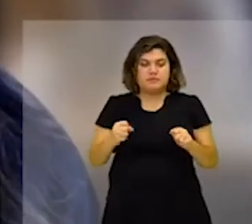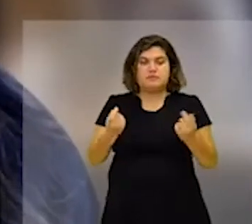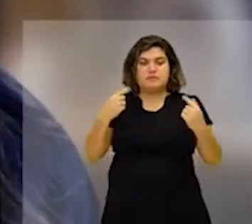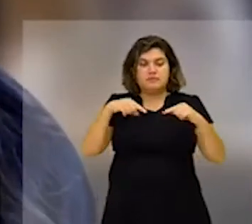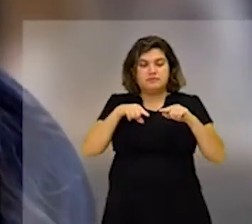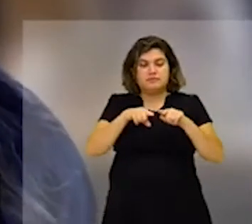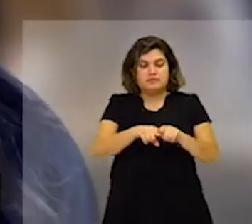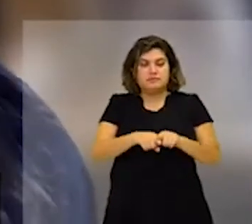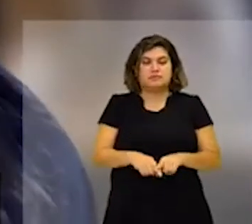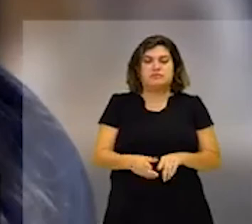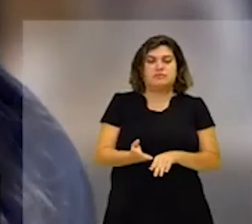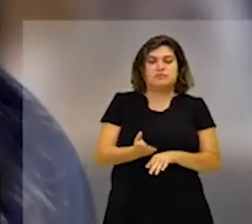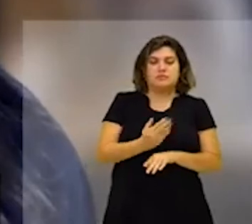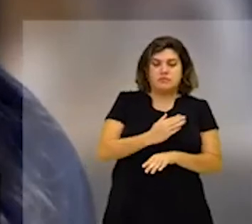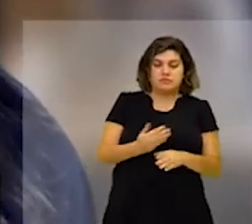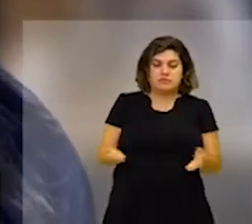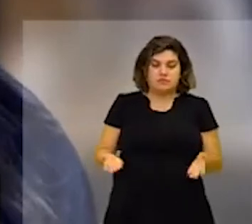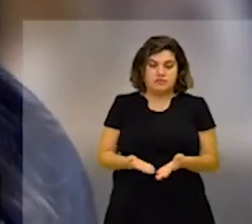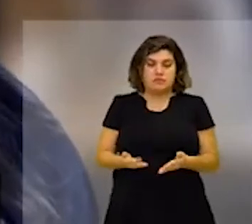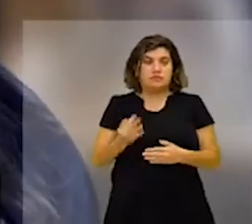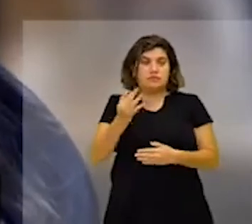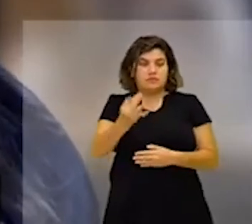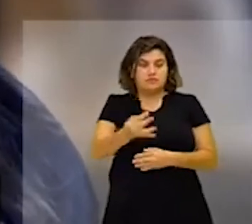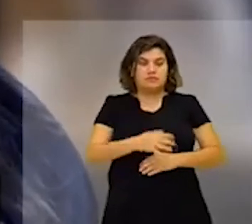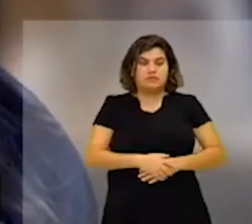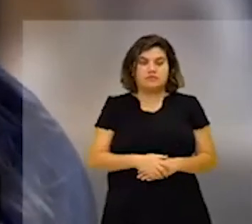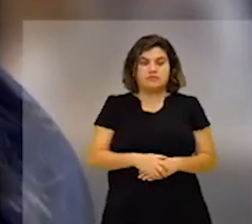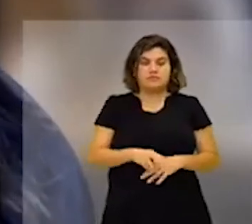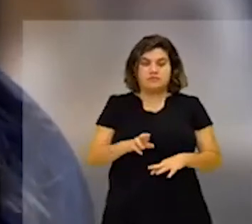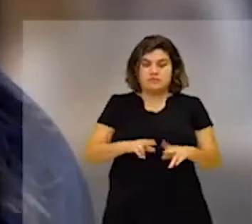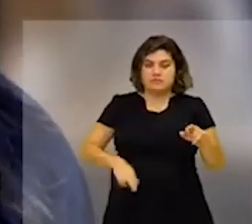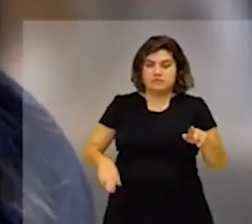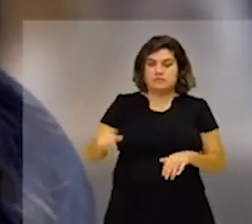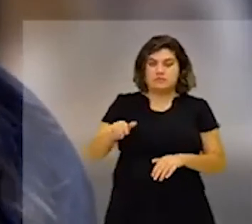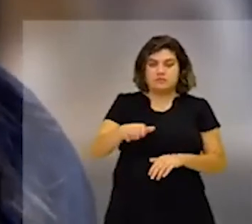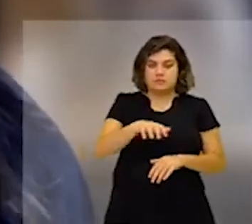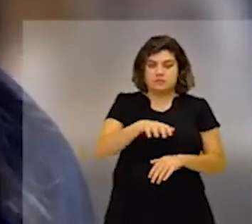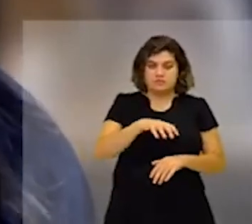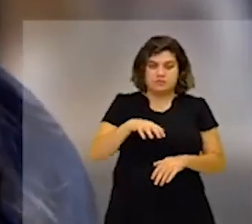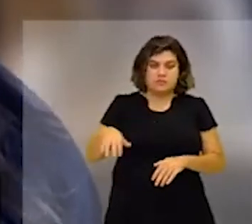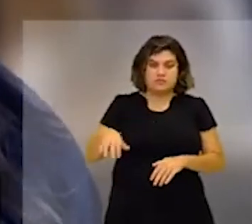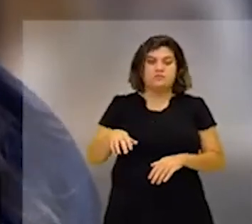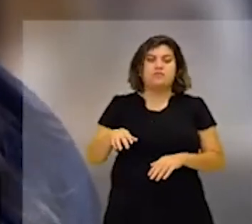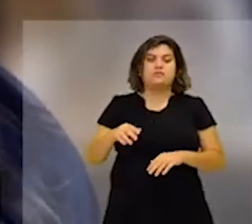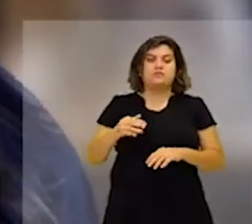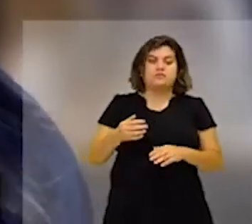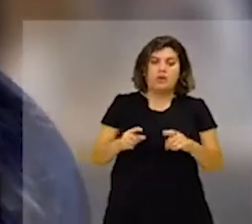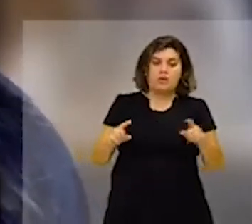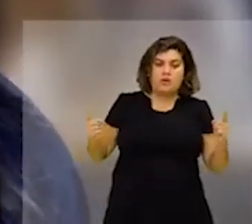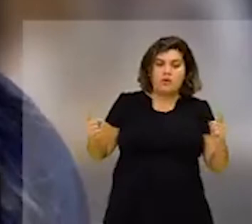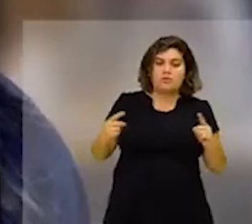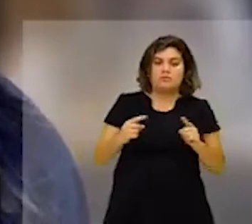eo futuro as inscrições no interior do espaço longe perto grande pequeno o verdadeiro ou falso